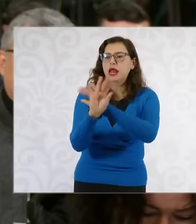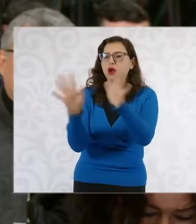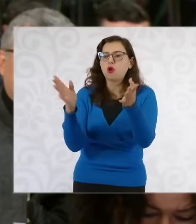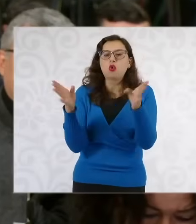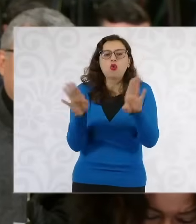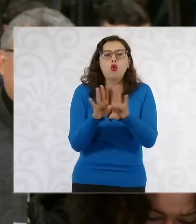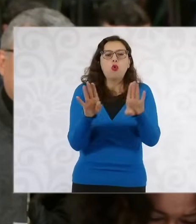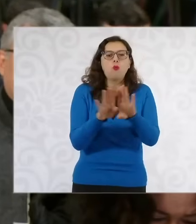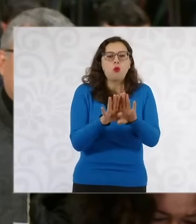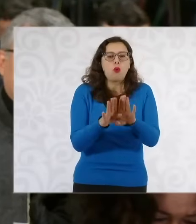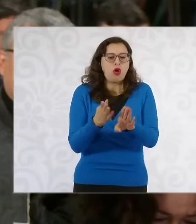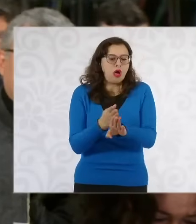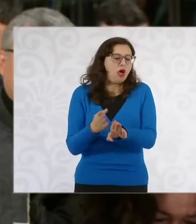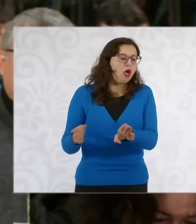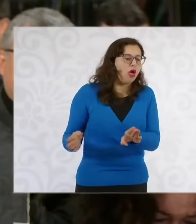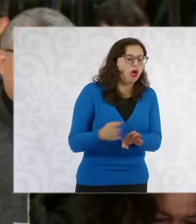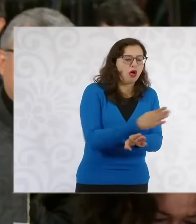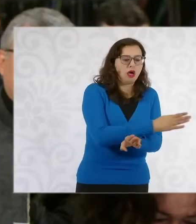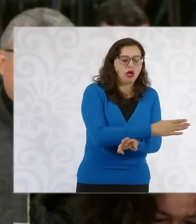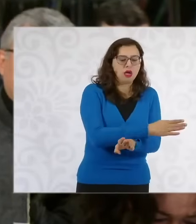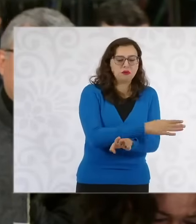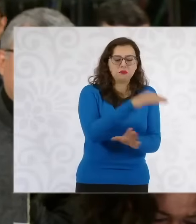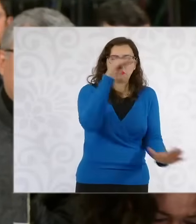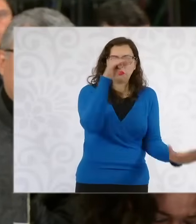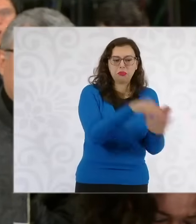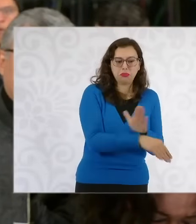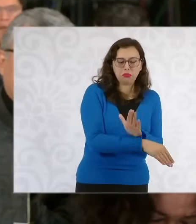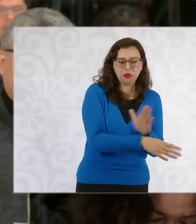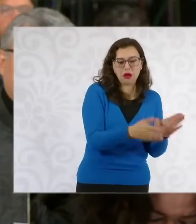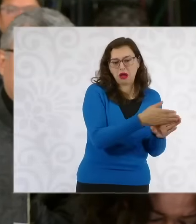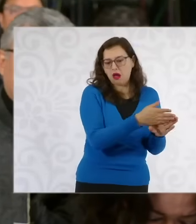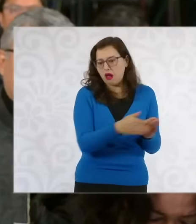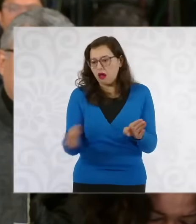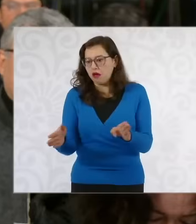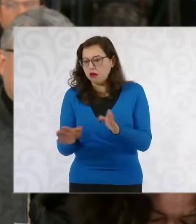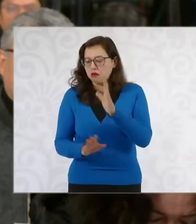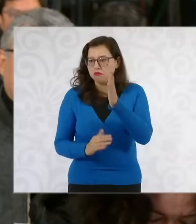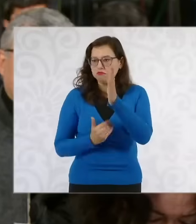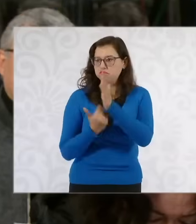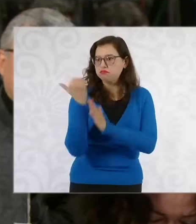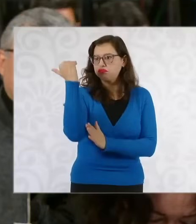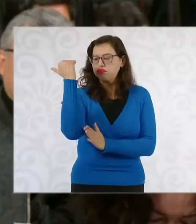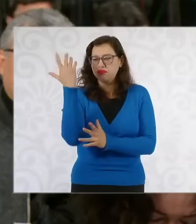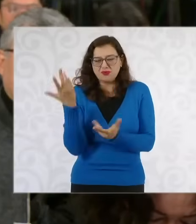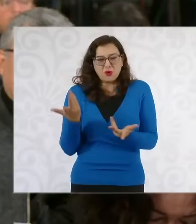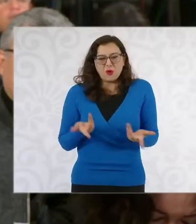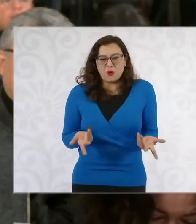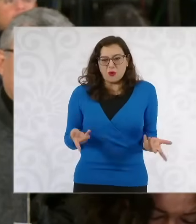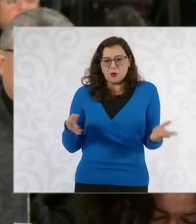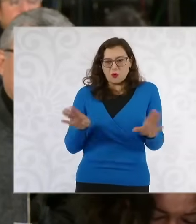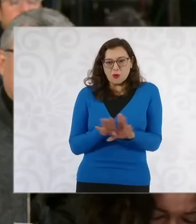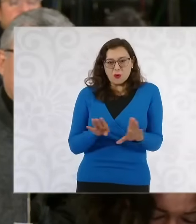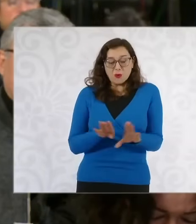esta recuperación de las facultades del estado que son distintas Incluso se han ampliado no incluso